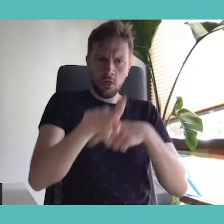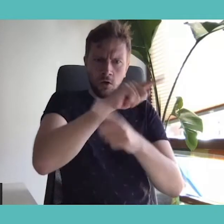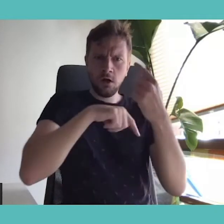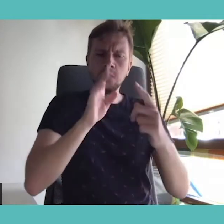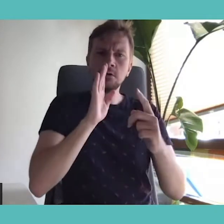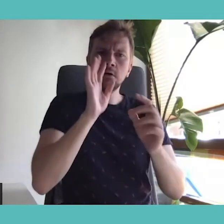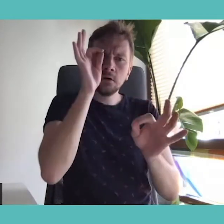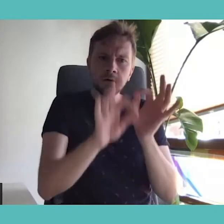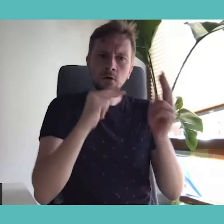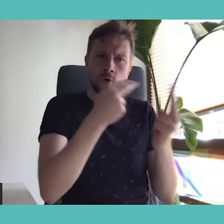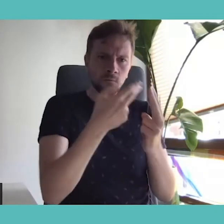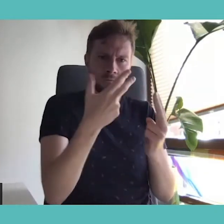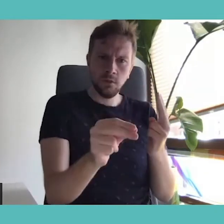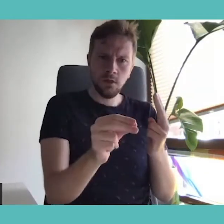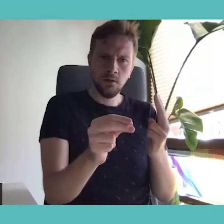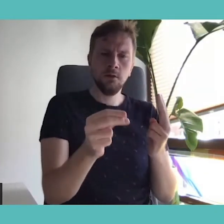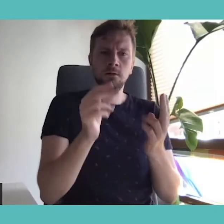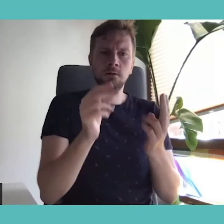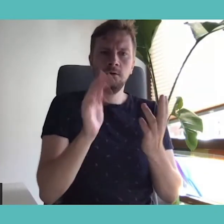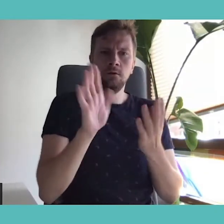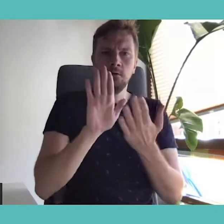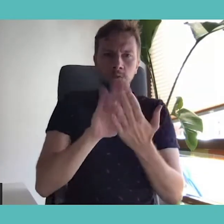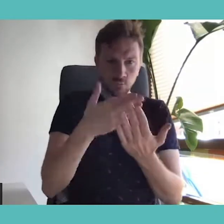Kręciliśmy się w kółko, nie otrzymywałem szczegółowych odpowiedzi na zadane pytania.